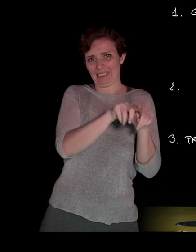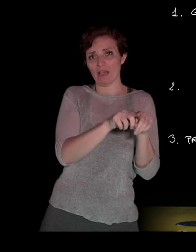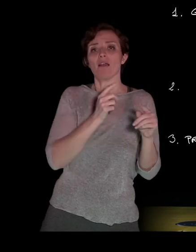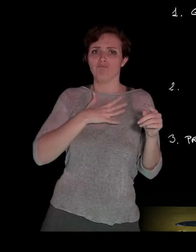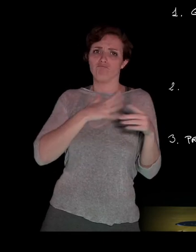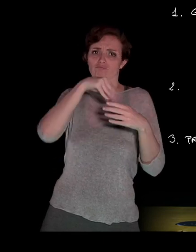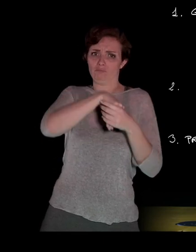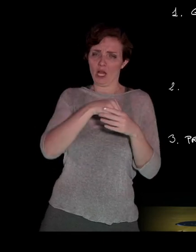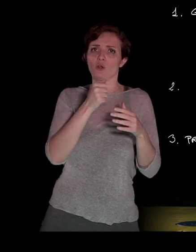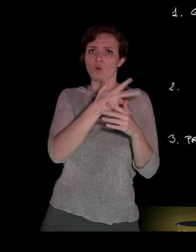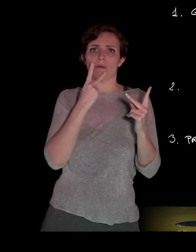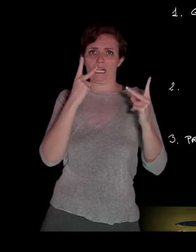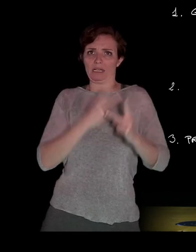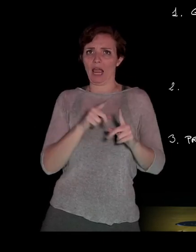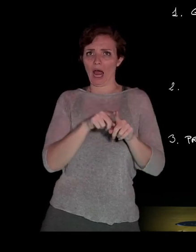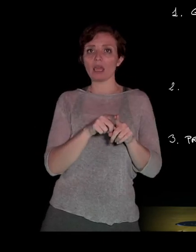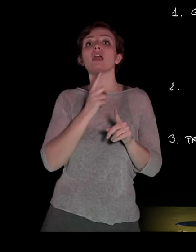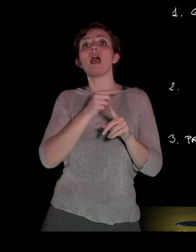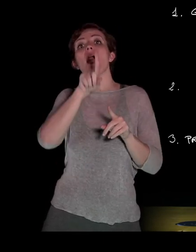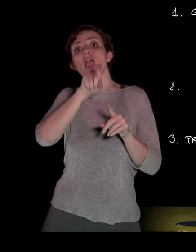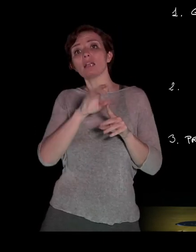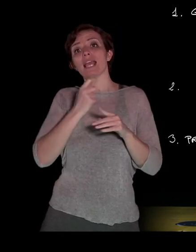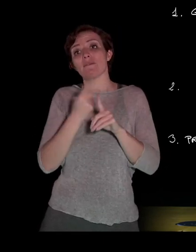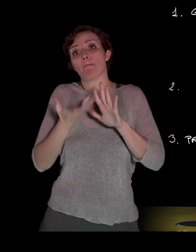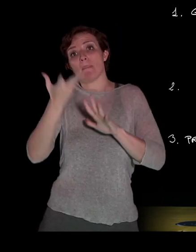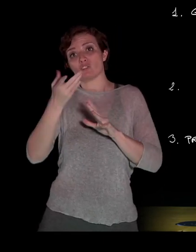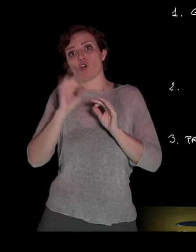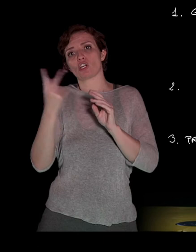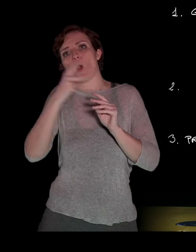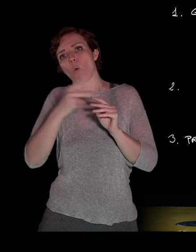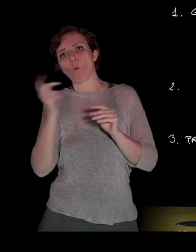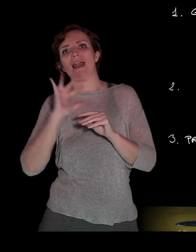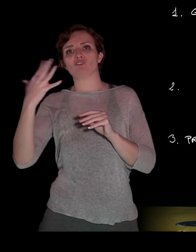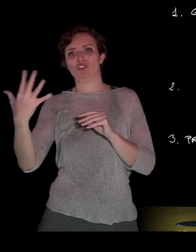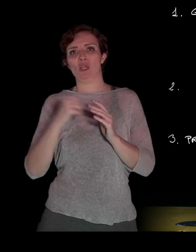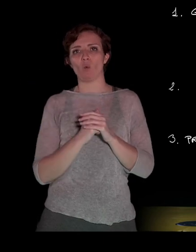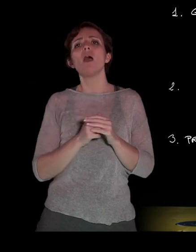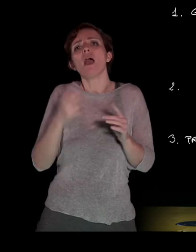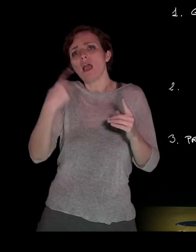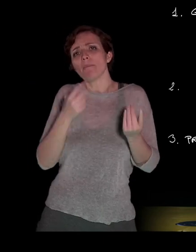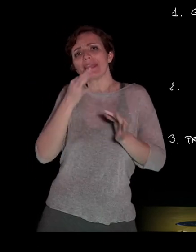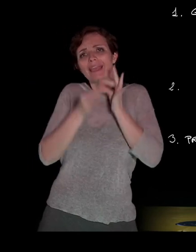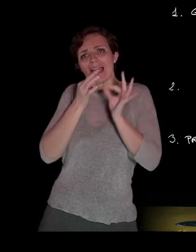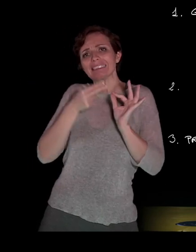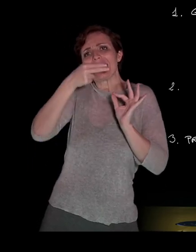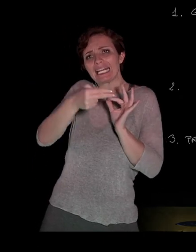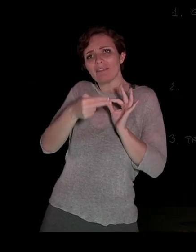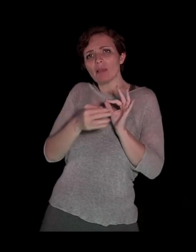tali che 'x' sia maggiore o uguale a 5. In questo modo si descrive l'insieme.